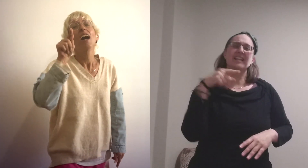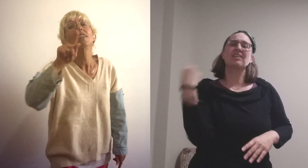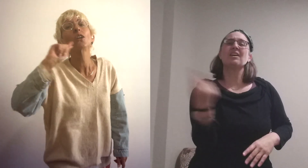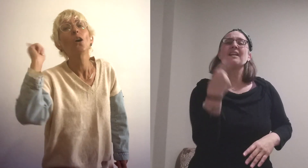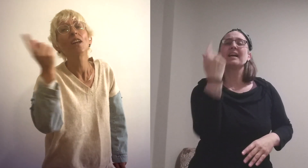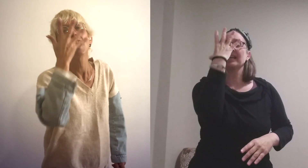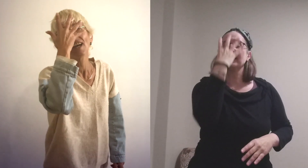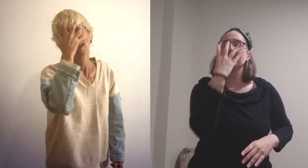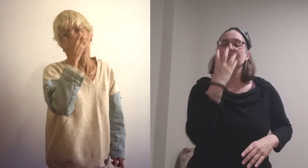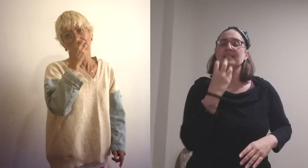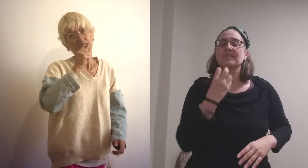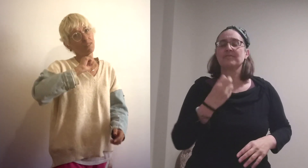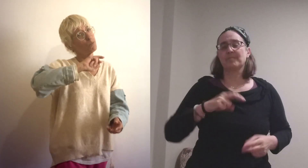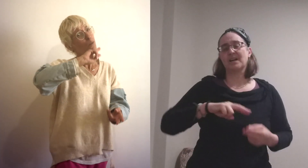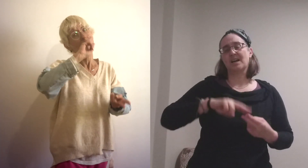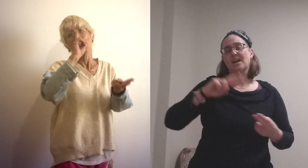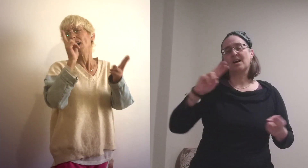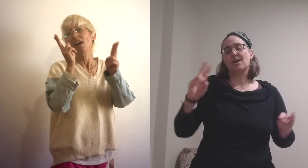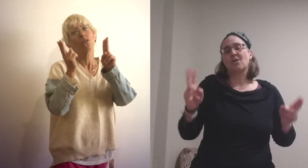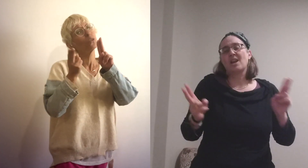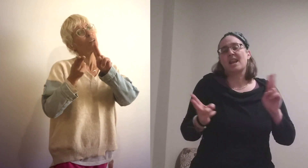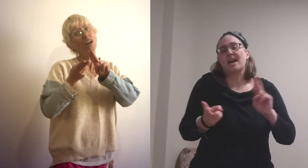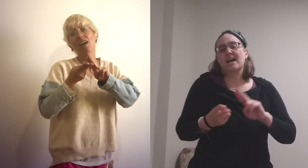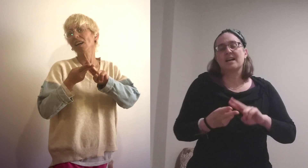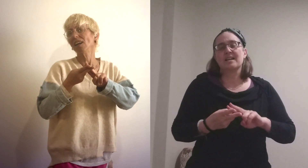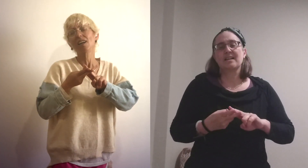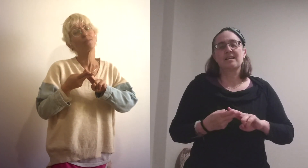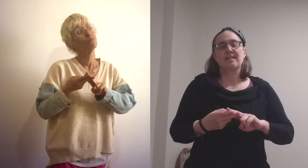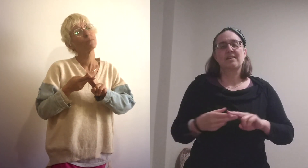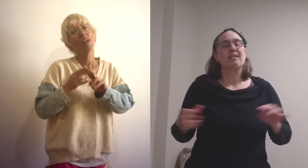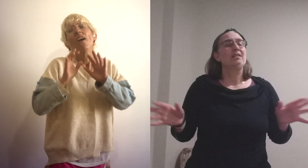את כל העצב בעולם